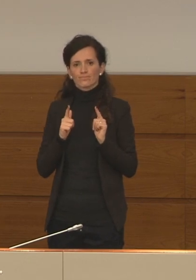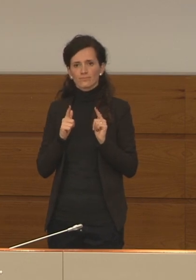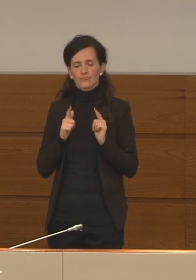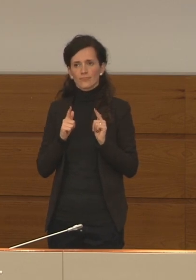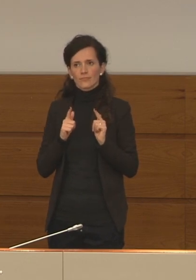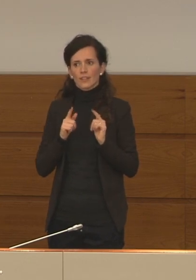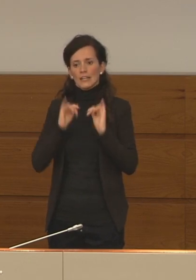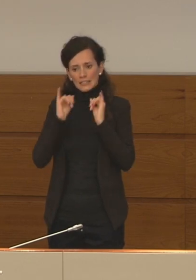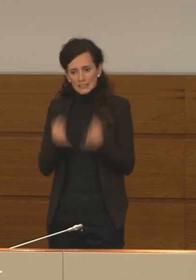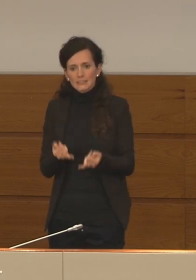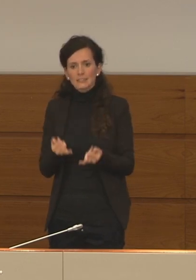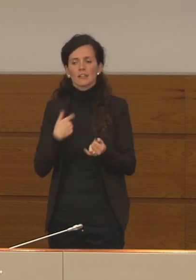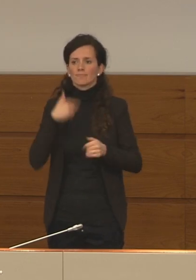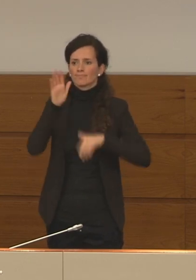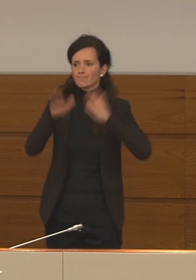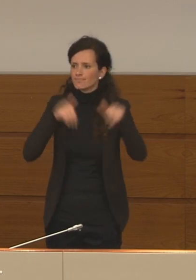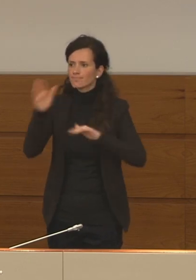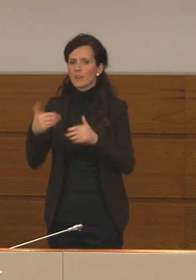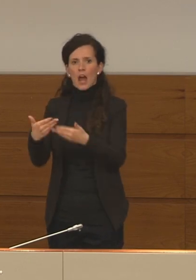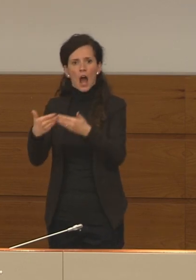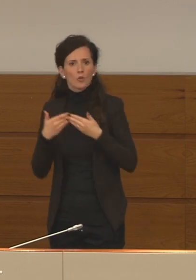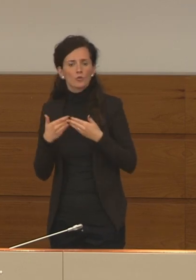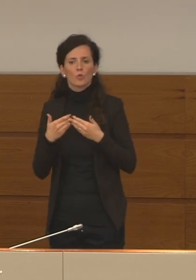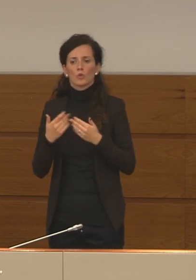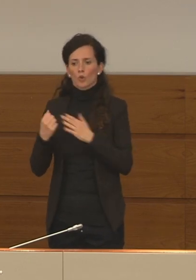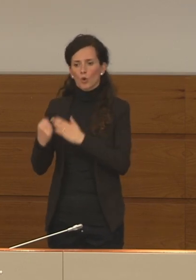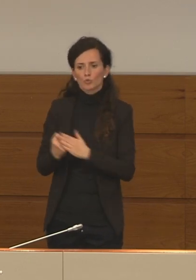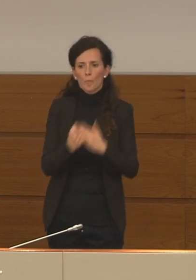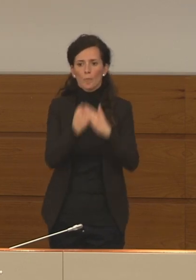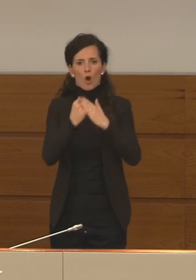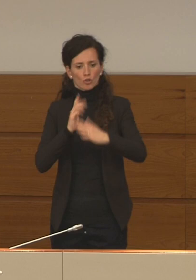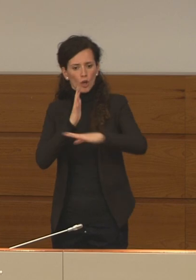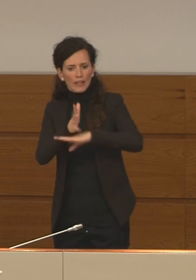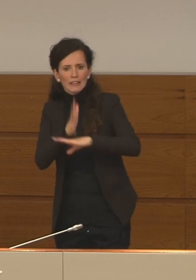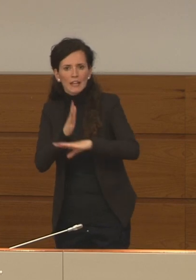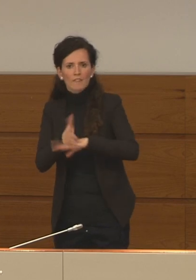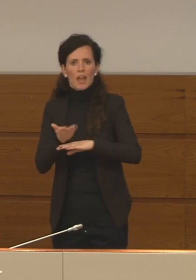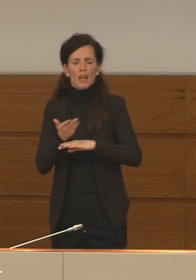appelli ma anche gli interventi per un supporto assistenziale in quei contesti